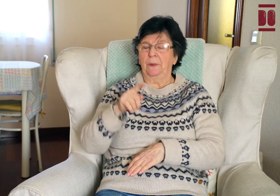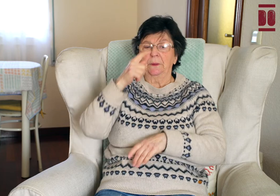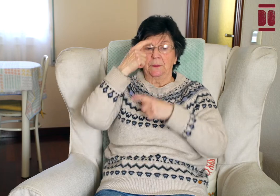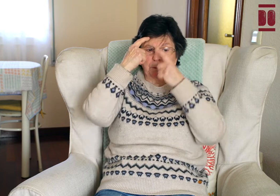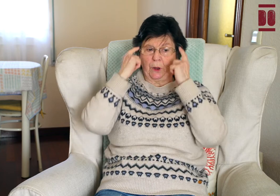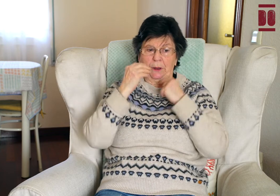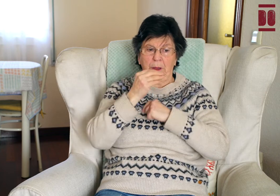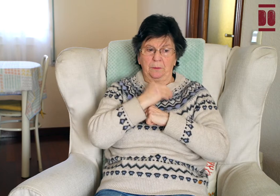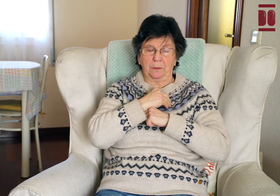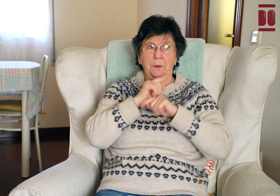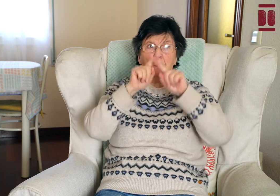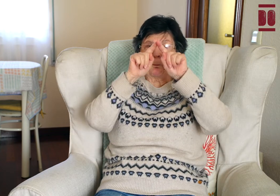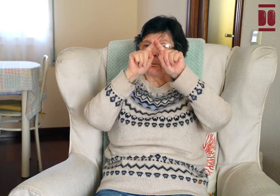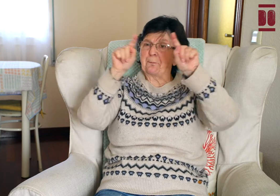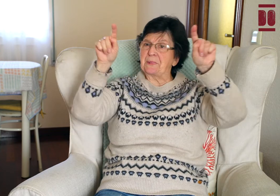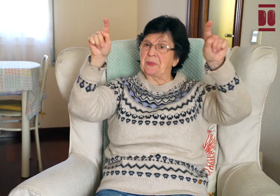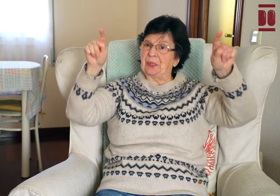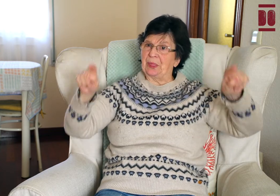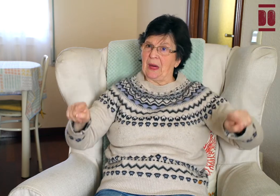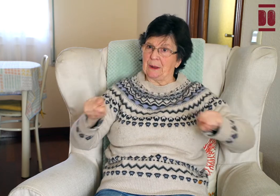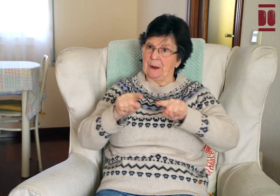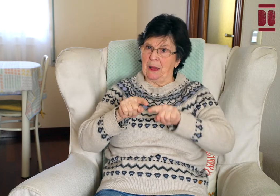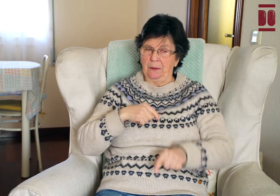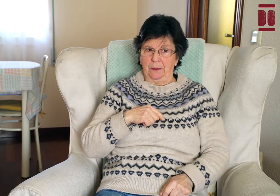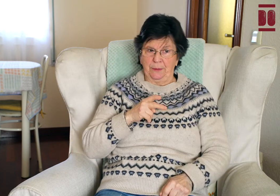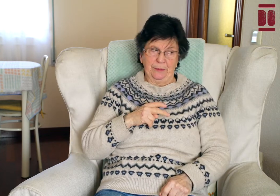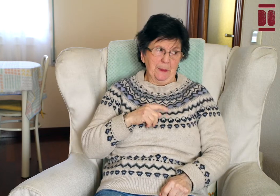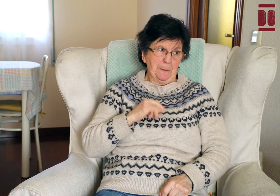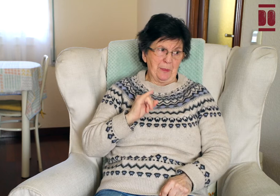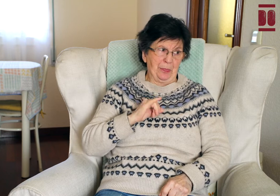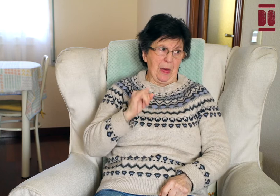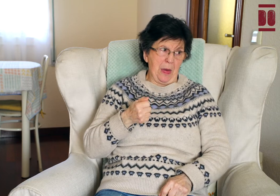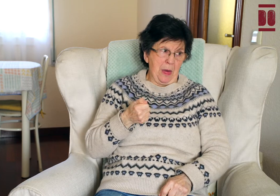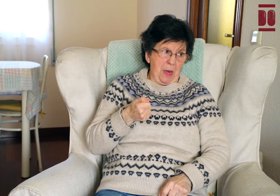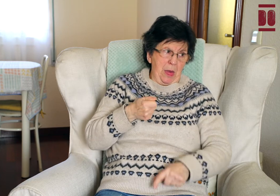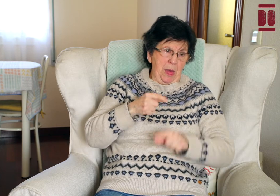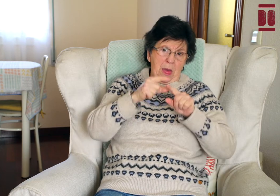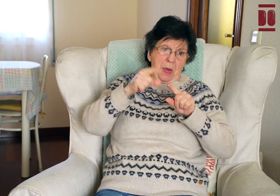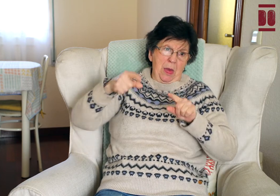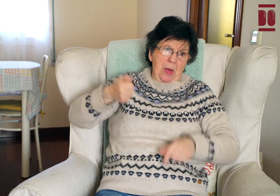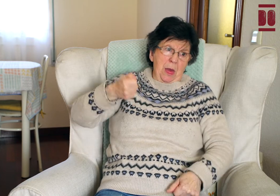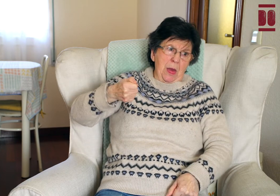La monja me pedía que repitiera la palabra "pizarra", y solo lograba decir: "pizaaa", sin conseguir terminar.